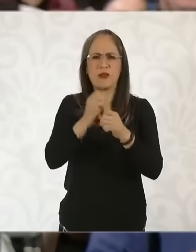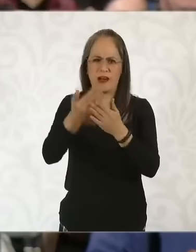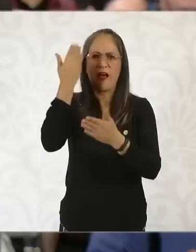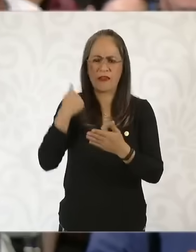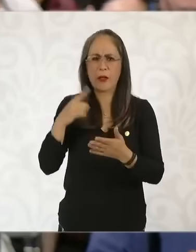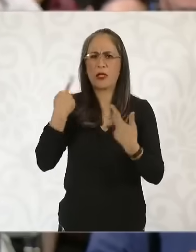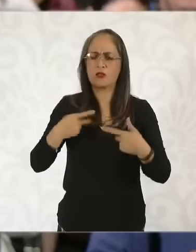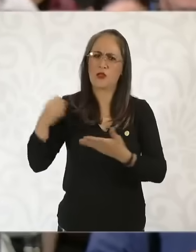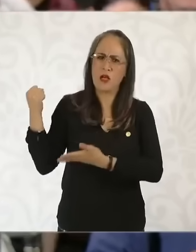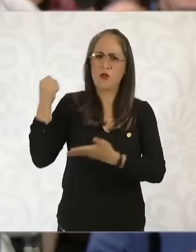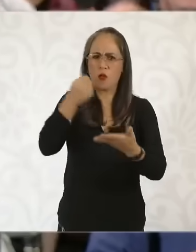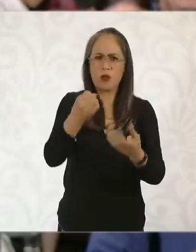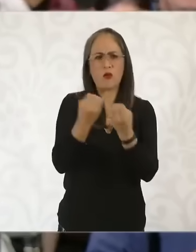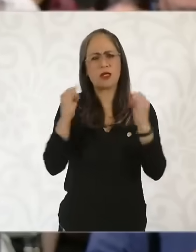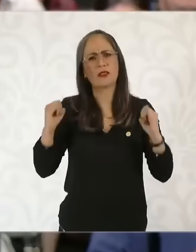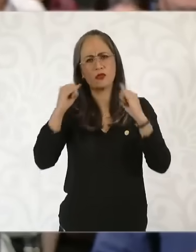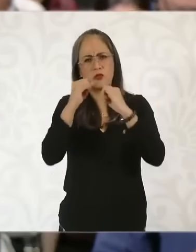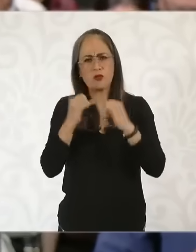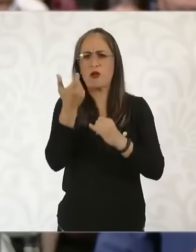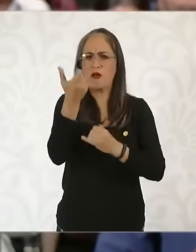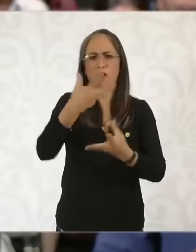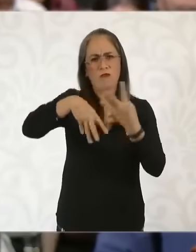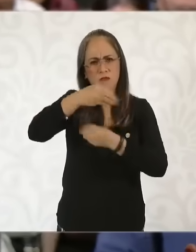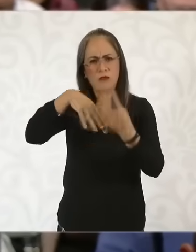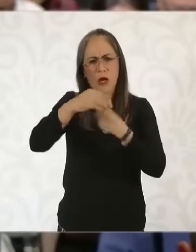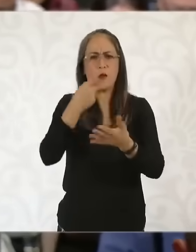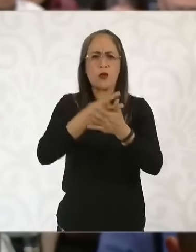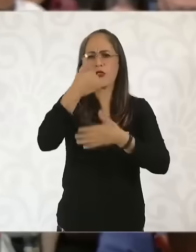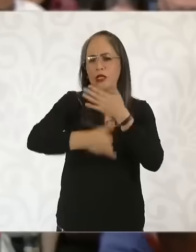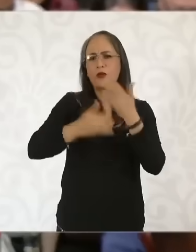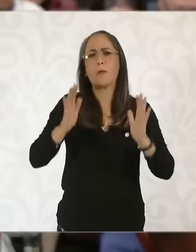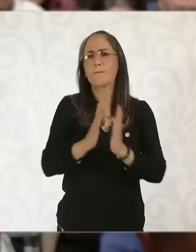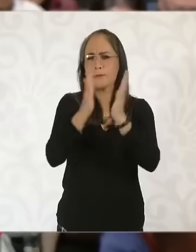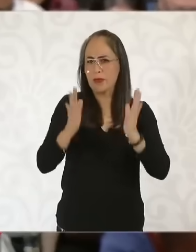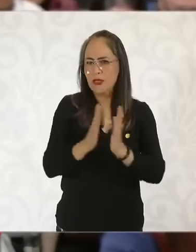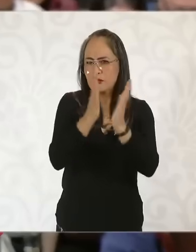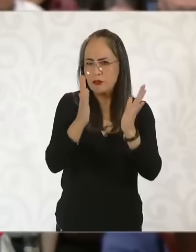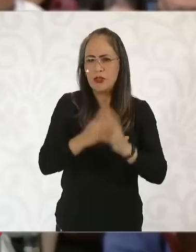e instituciones financieras que participan en este en este proyecto e pues han condicionado